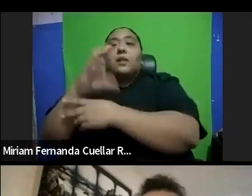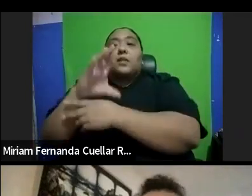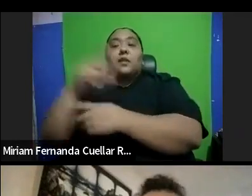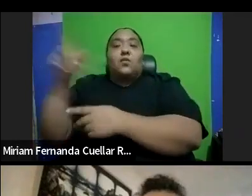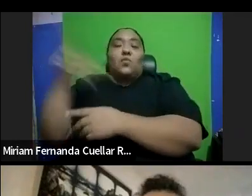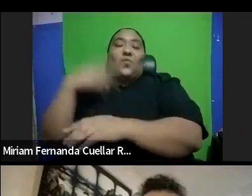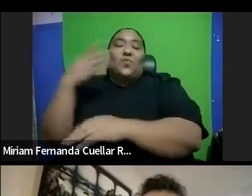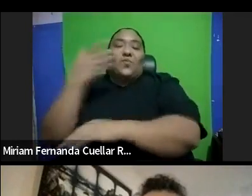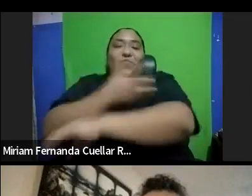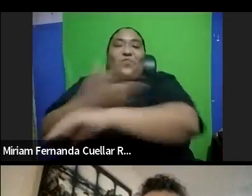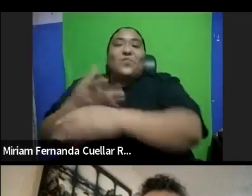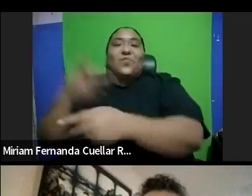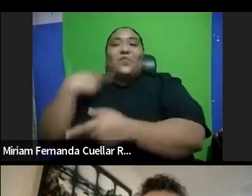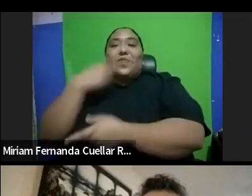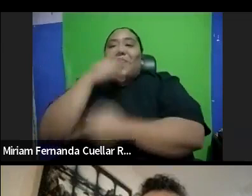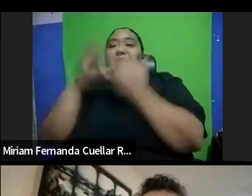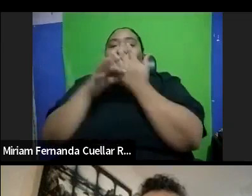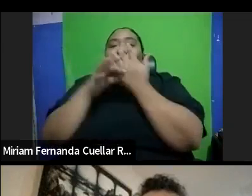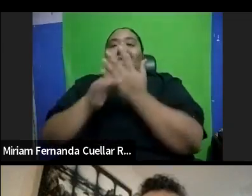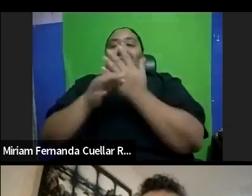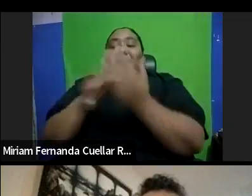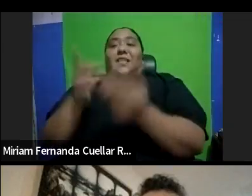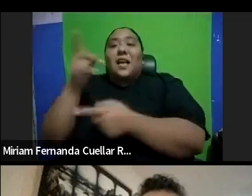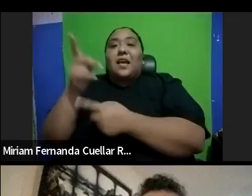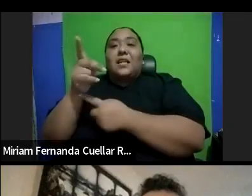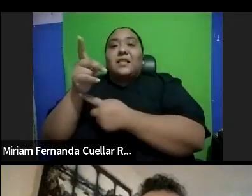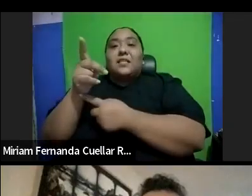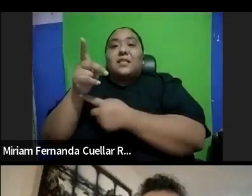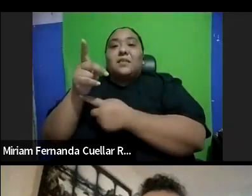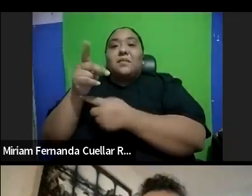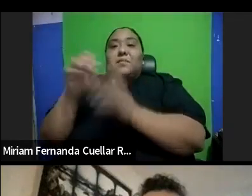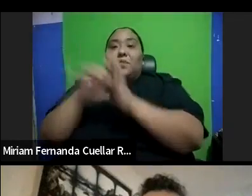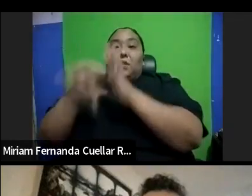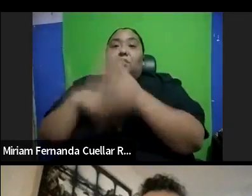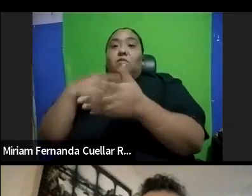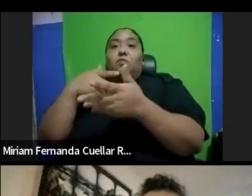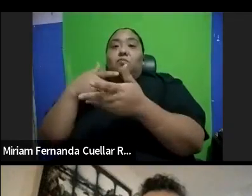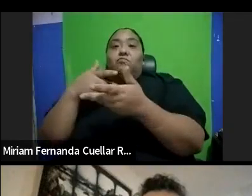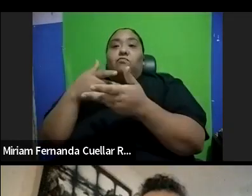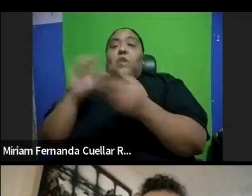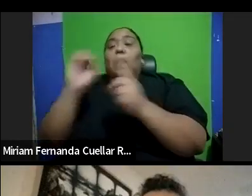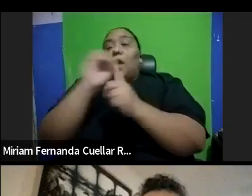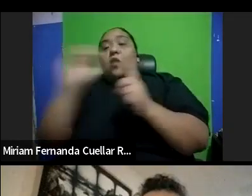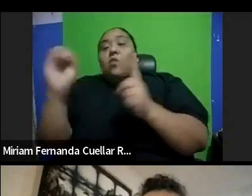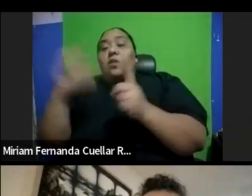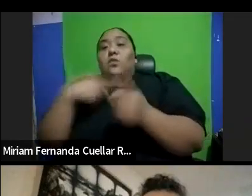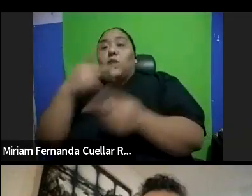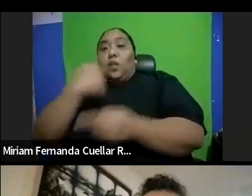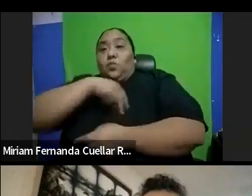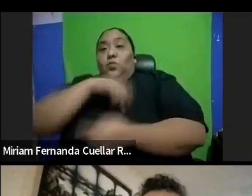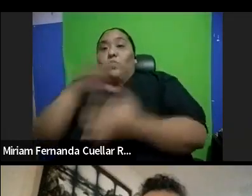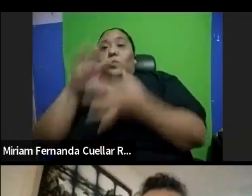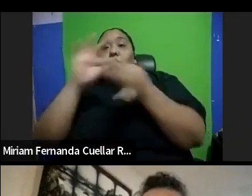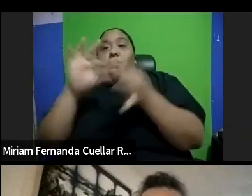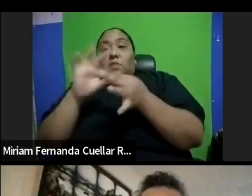desea acompañar desea el compañero de el compañero de Chile justo es eso es eso. Es plástico en el caso de la inferencia o más bien de la oración